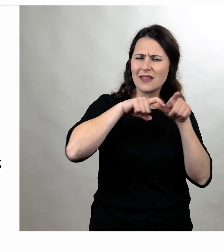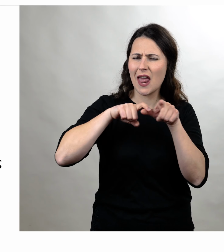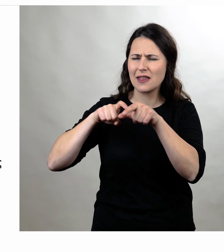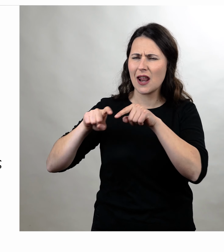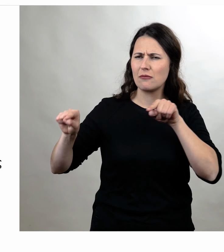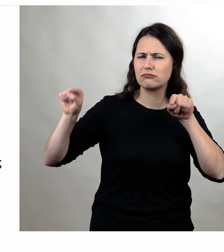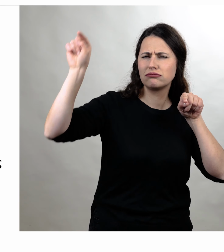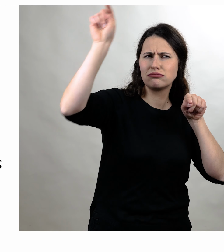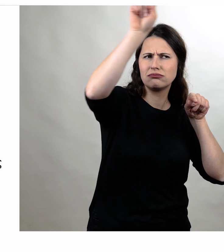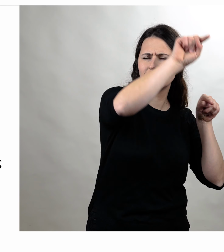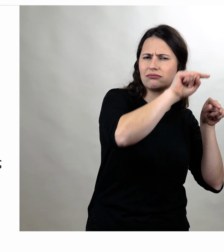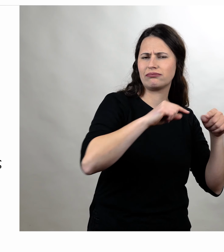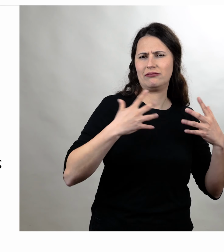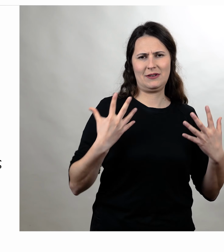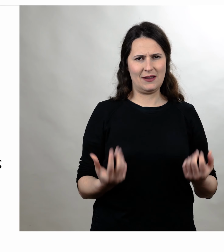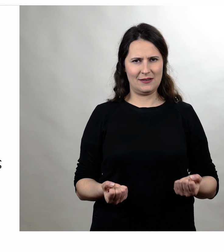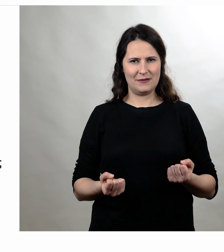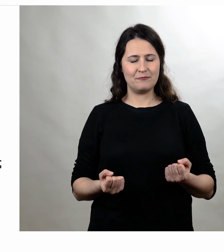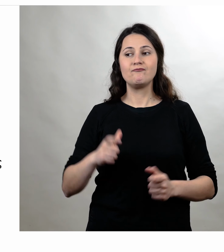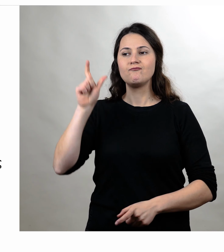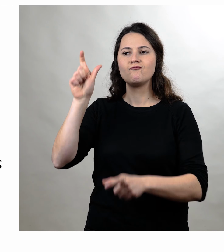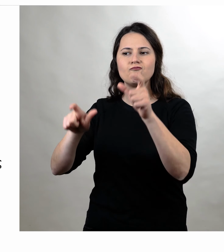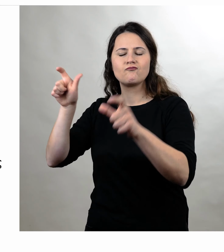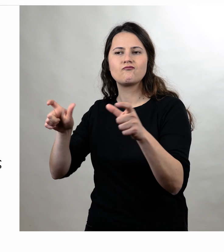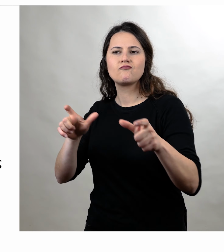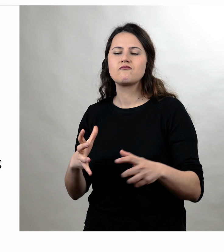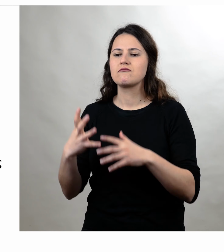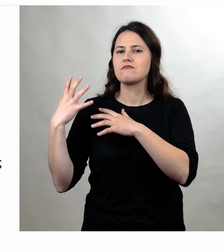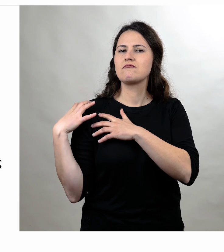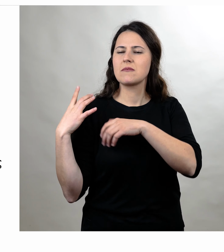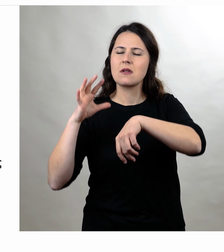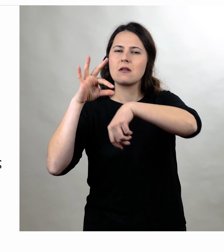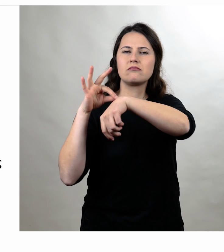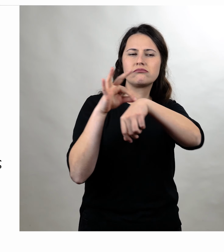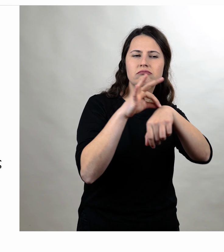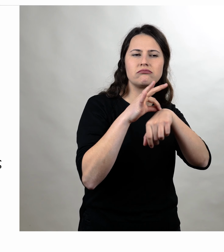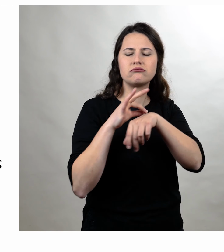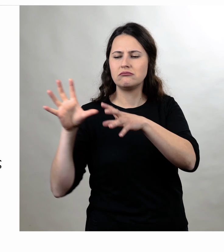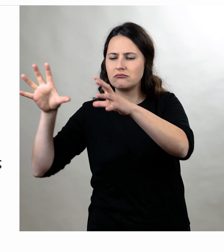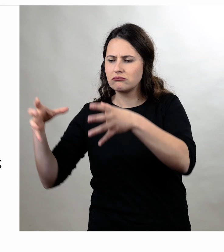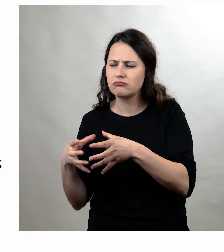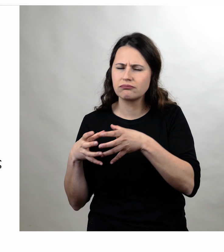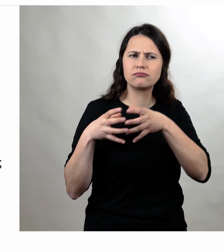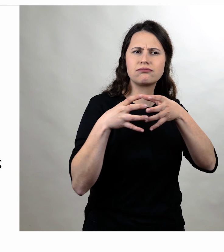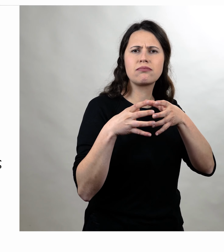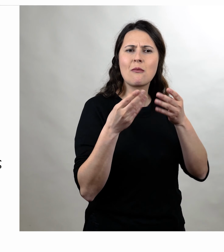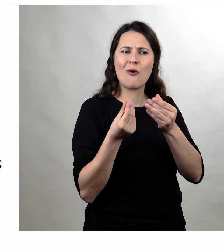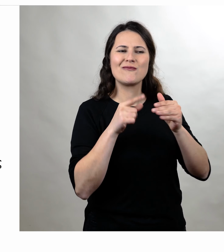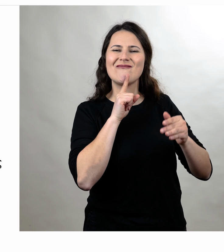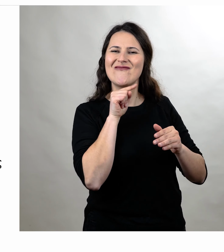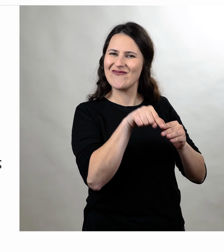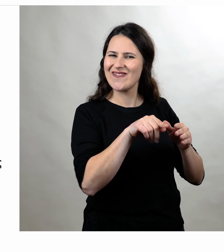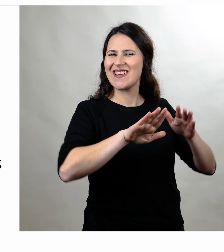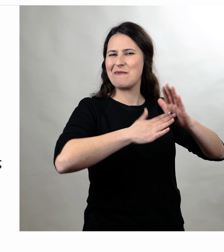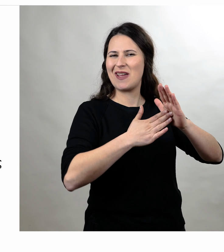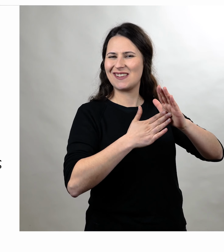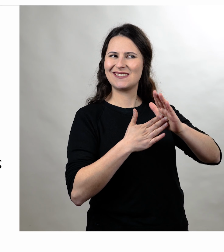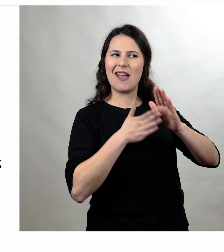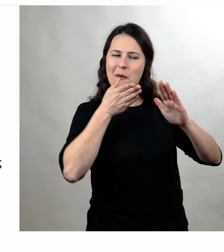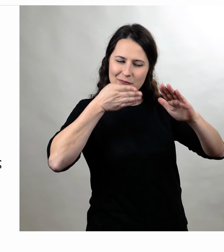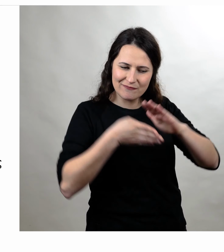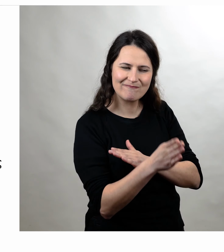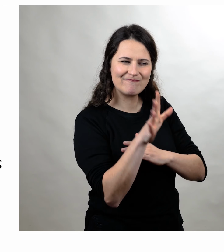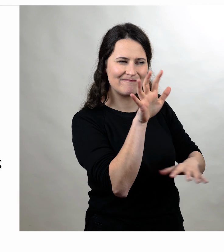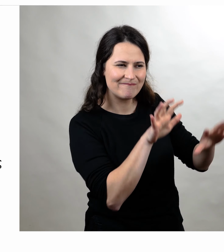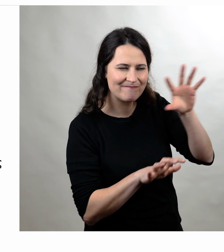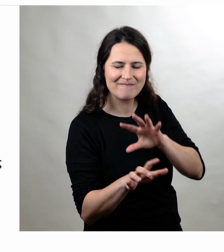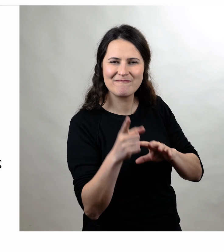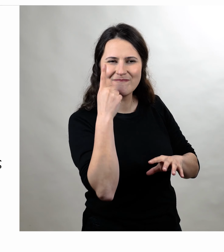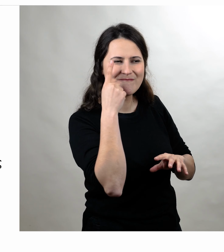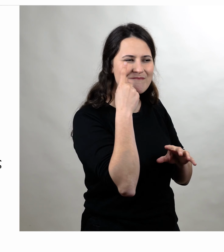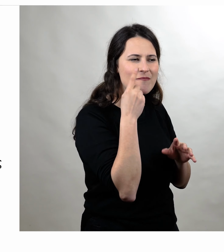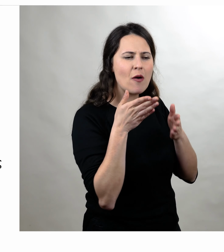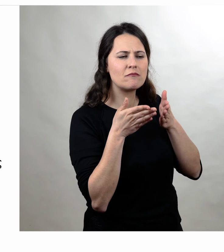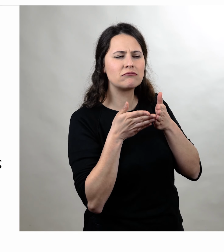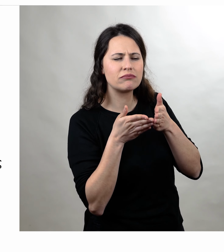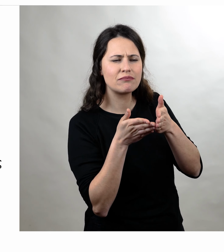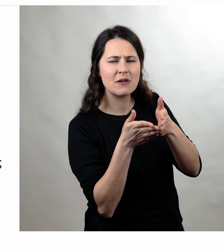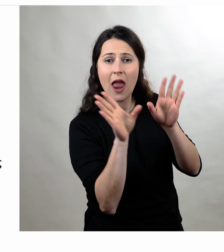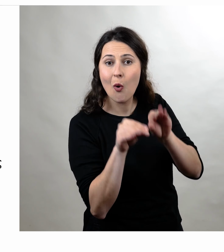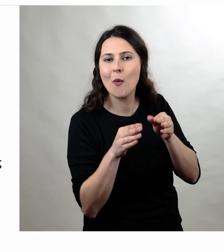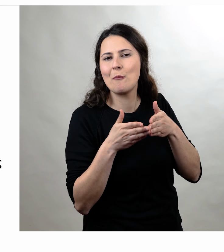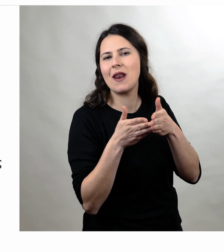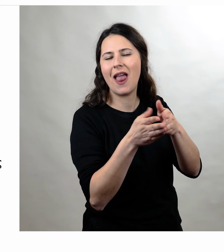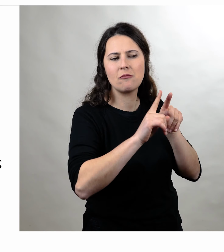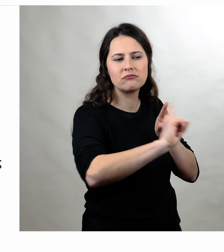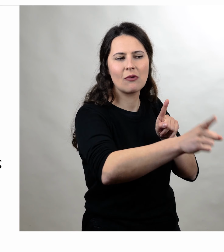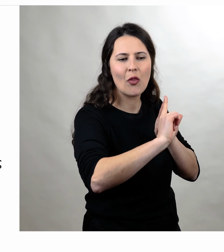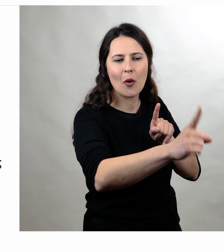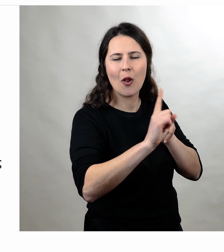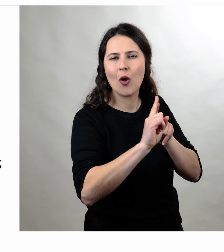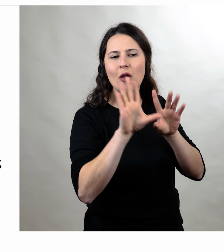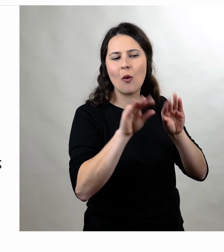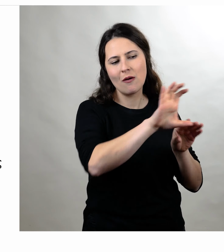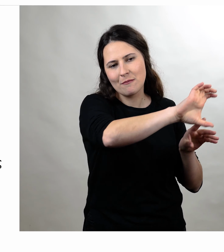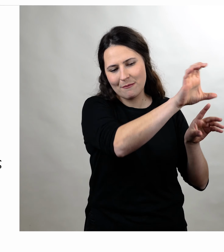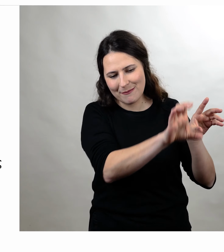Οι ταξιδιωτικοί πράκτορες που χρησιμοποιούν την εν λόγω υπηρεσία, μπορούν να βρουν δρομολόγια πλοίων για όλα τα πλοία στη Μεσόγειο και όχι μόνο.